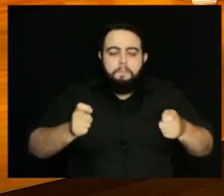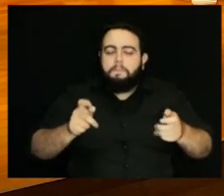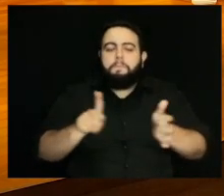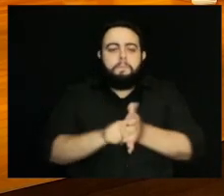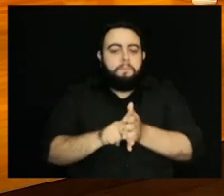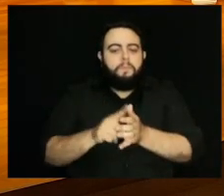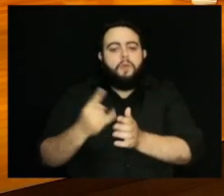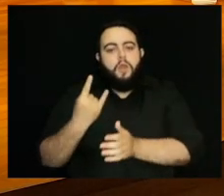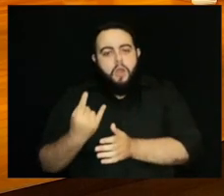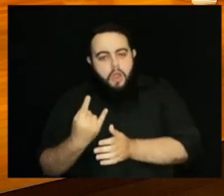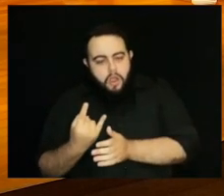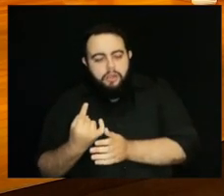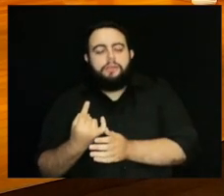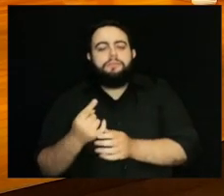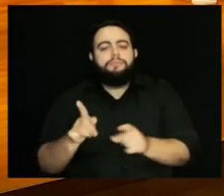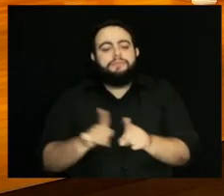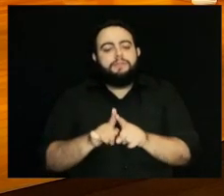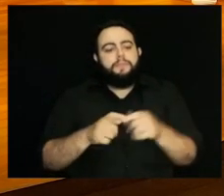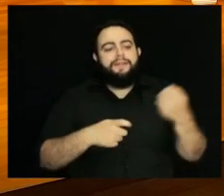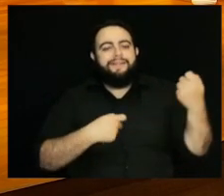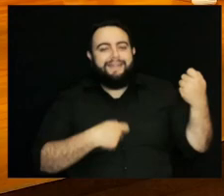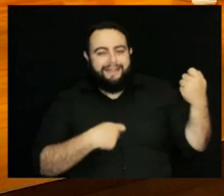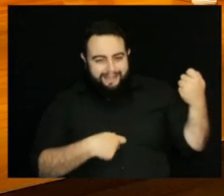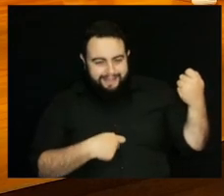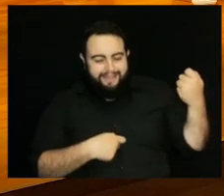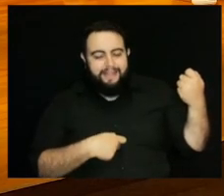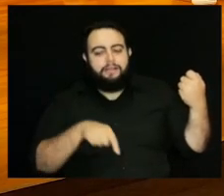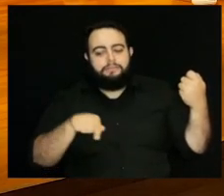guitarras, que já eram chamadas de bandas de guitarra, entre esse final de anos 50 e começo dos